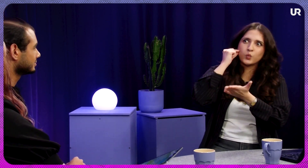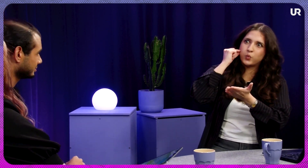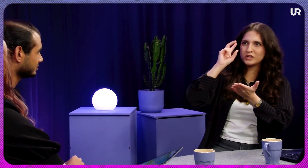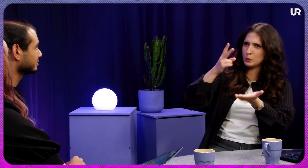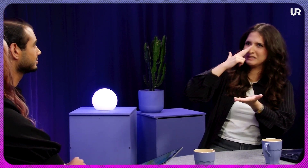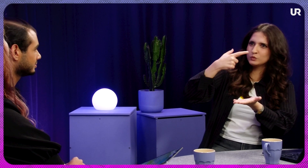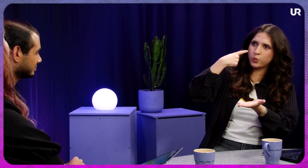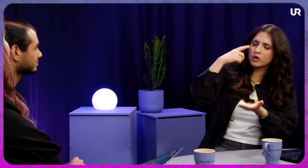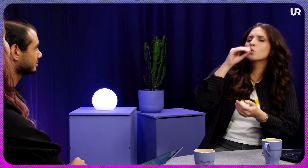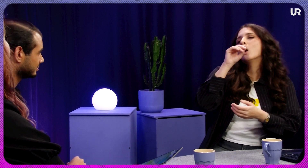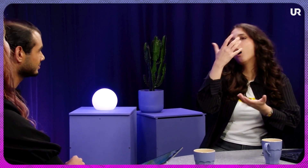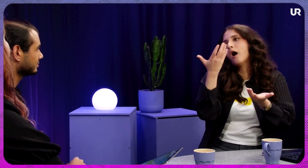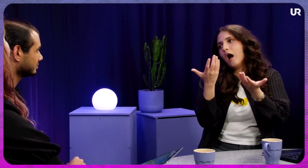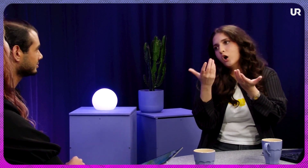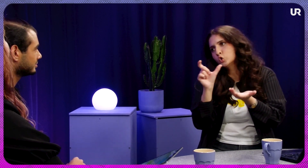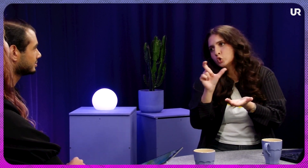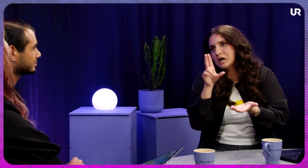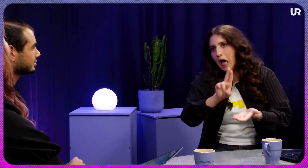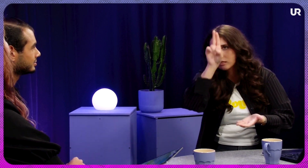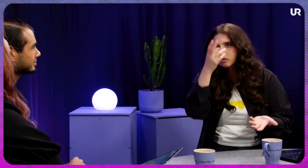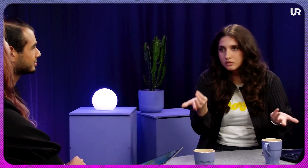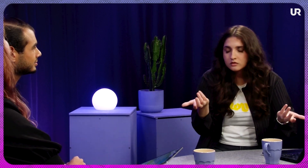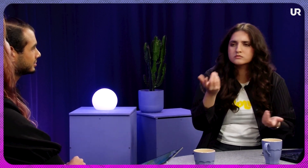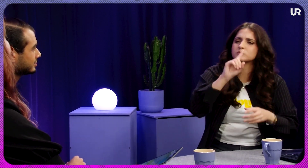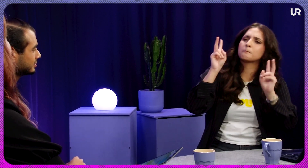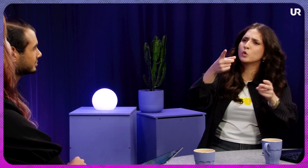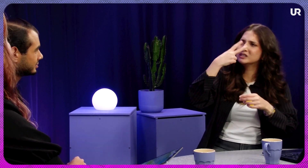Men om det ser ut att vara äkta hud, då kan det vara en äkta person.